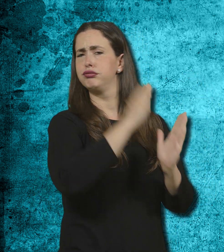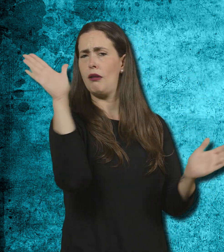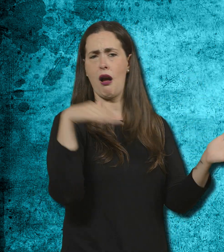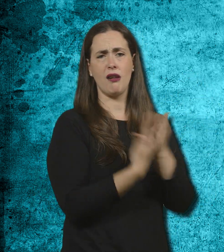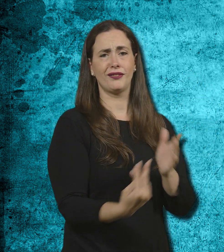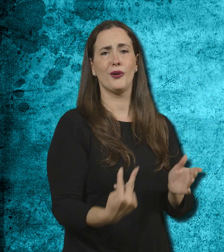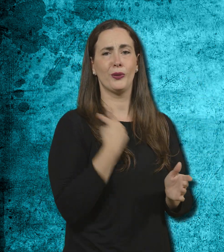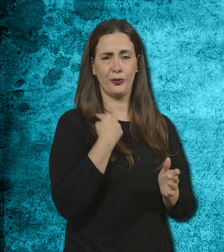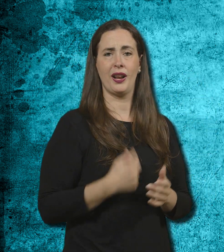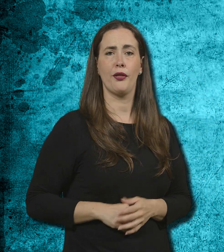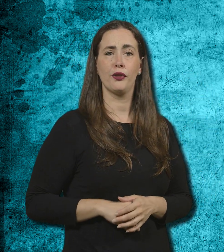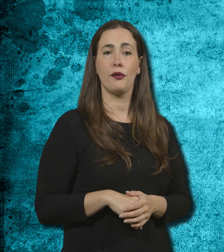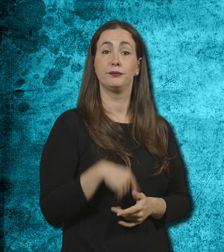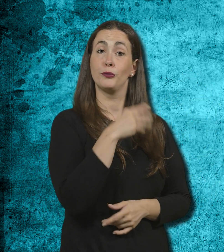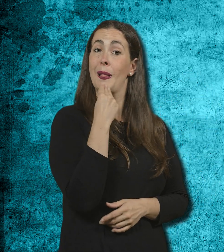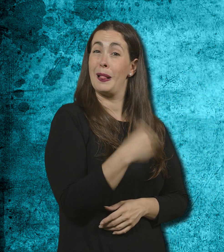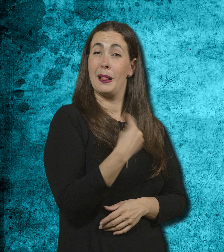ofici que va exercir fins a la seva jubilació.